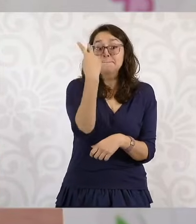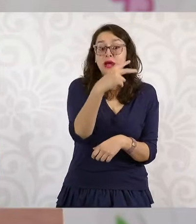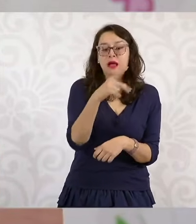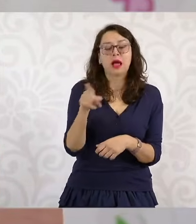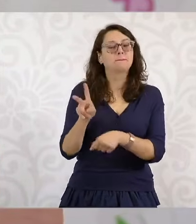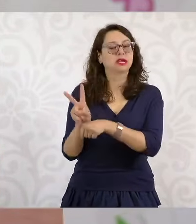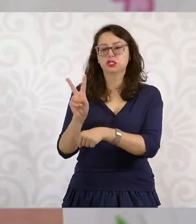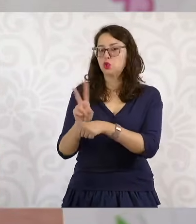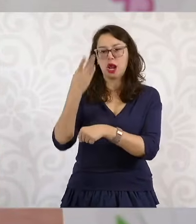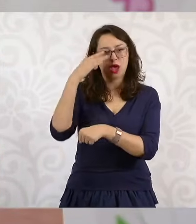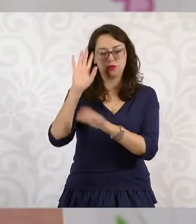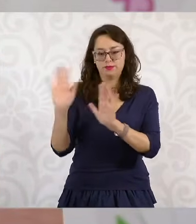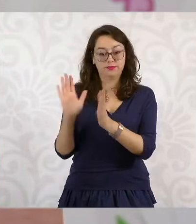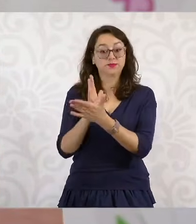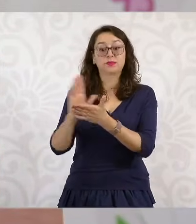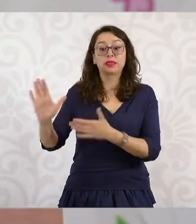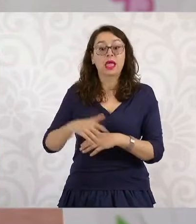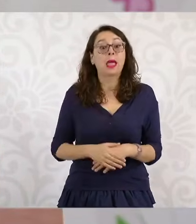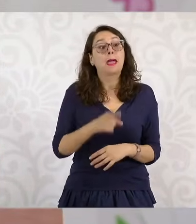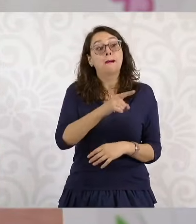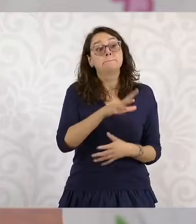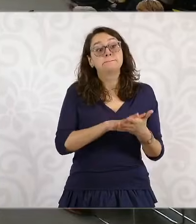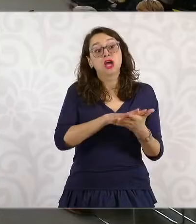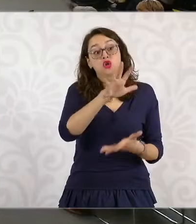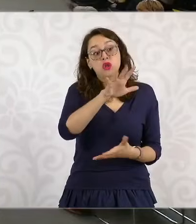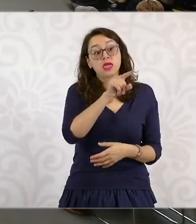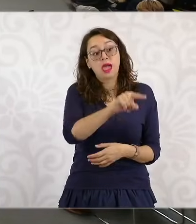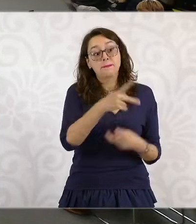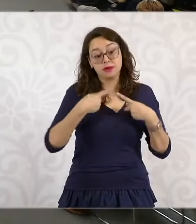etcétera, la mayoría de los mexicanos indocumentados tienen 20 años en promedio.